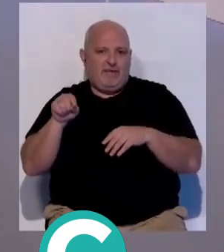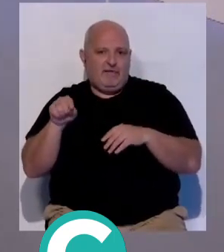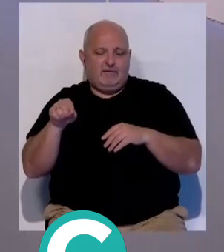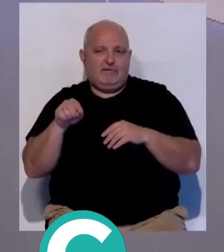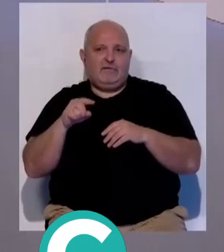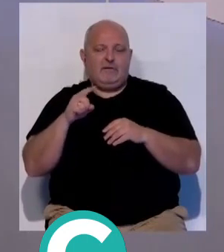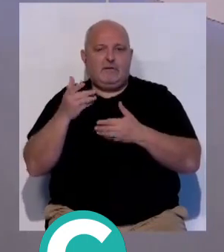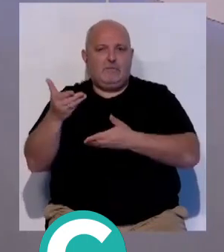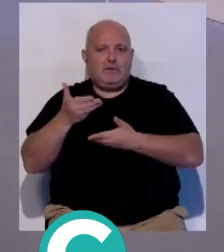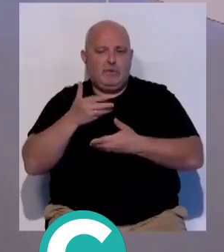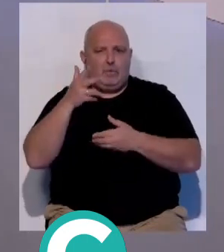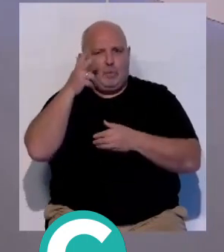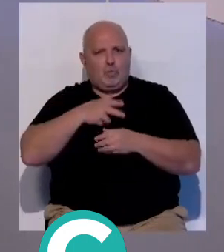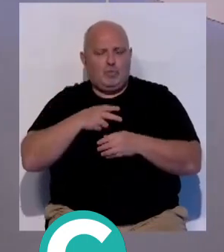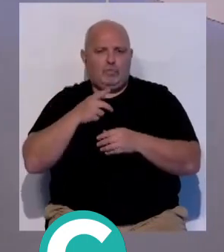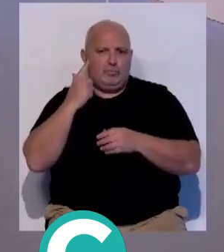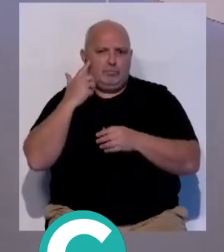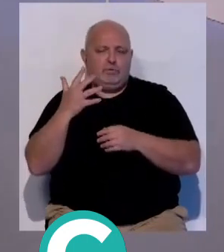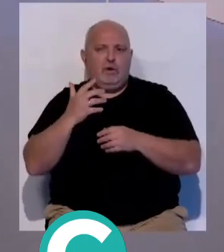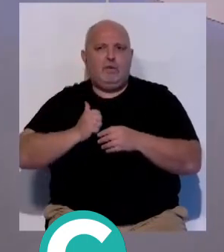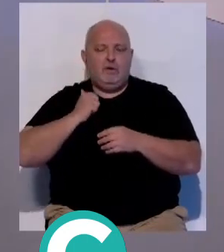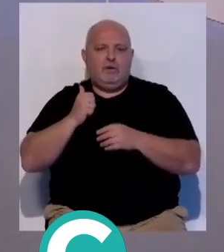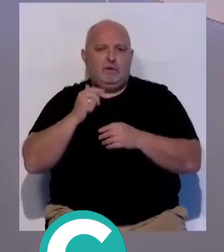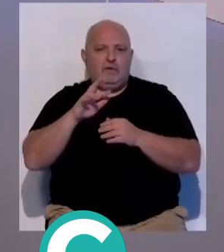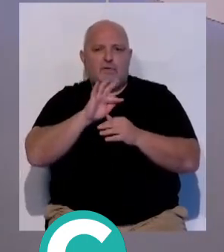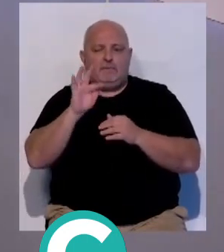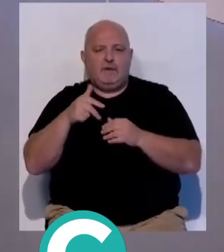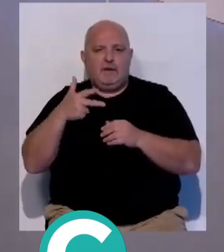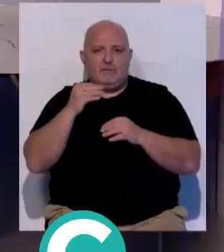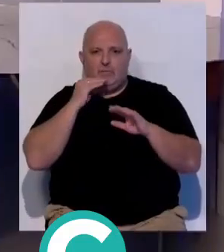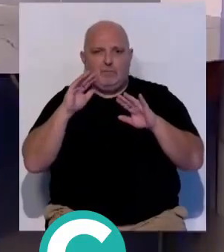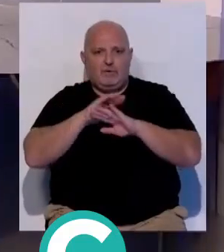invitado de lujo que ya tendremos la oportunidad de ver Nacho limón muy buenas noches buenas noches